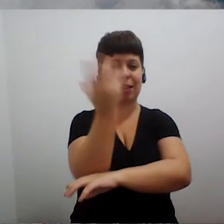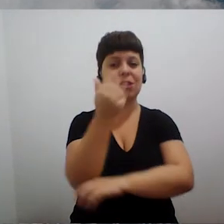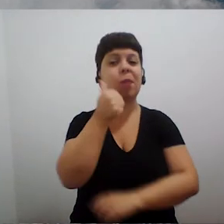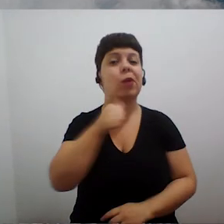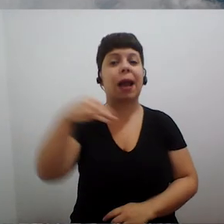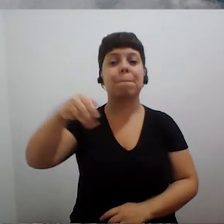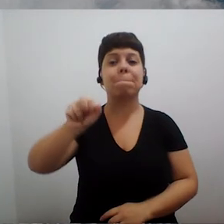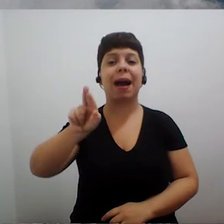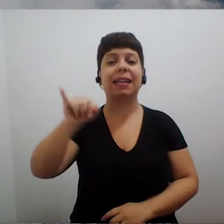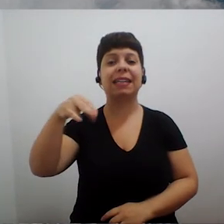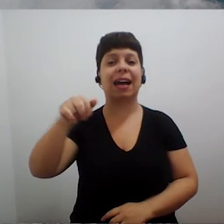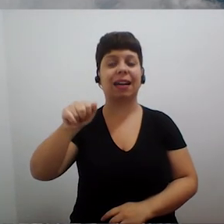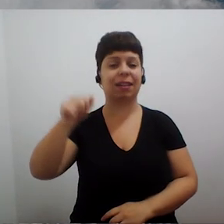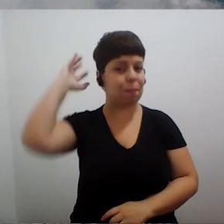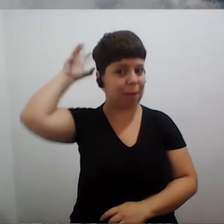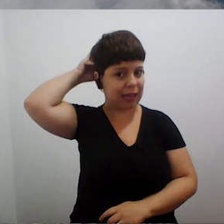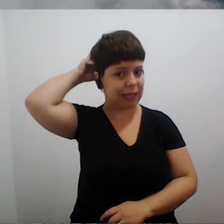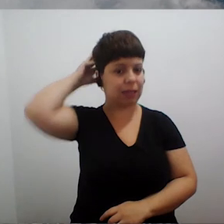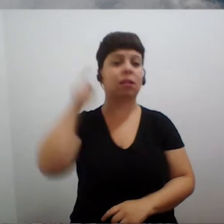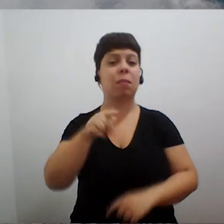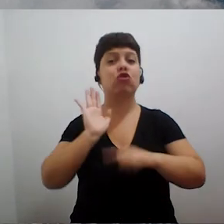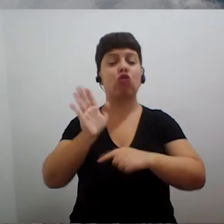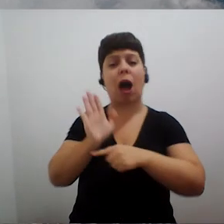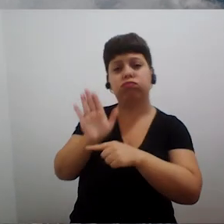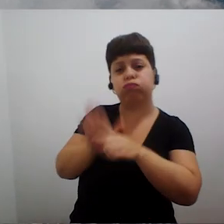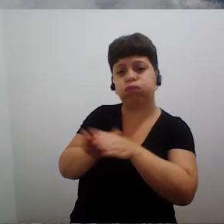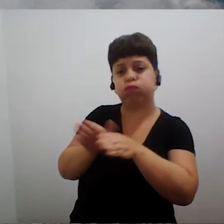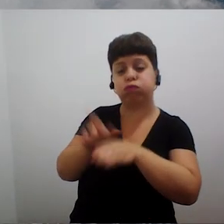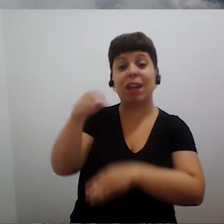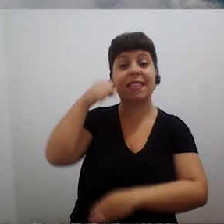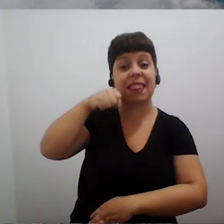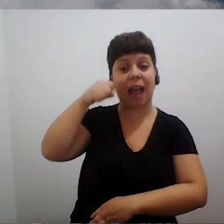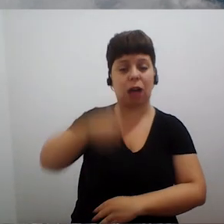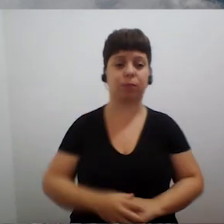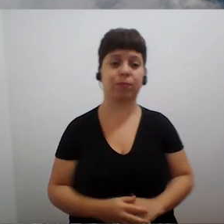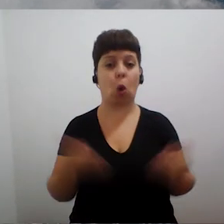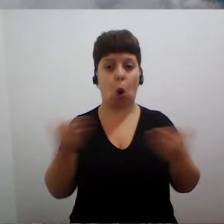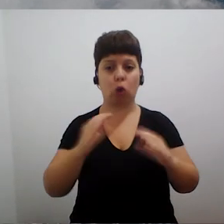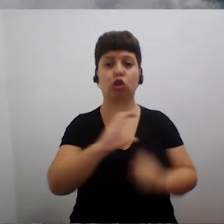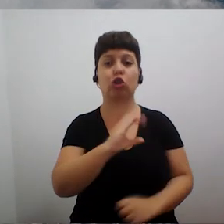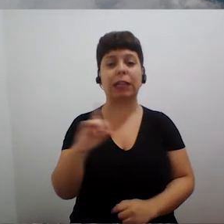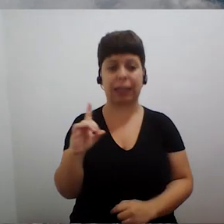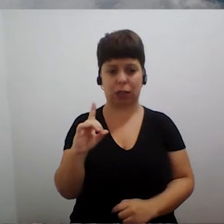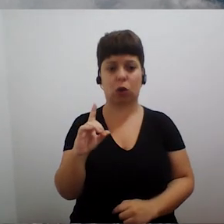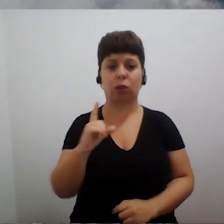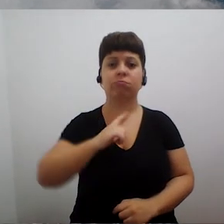além de ter sido assessor legislativo no senado na área de Meio Ambiente. Atualmente é coordenador da Iniciativa Inter-Religiosa